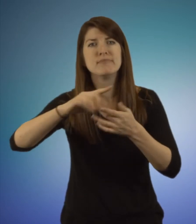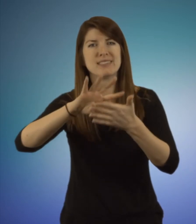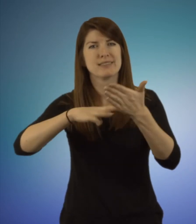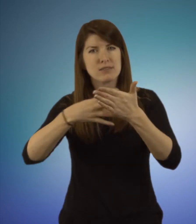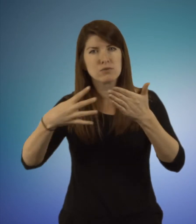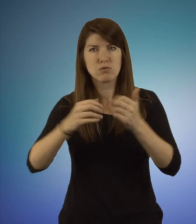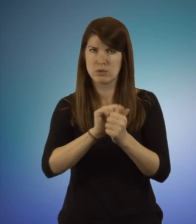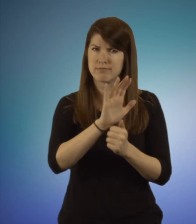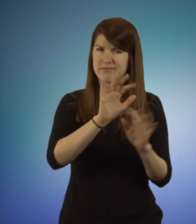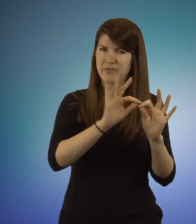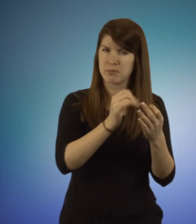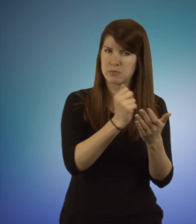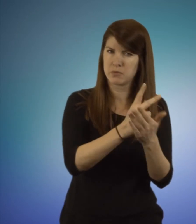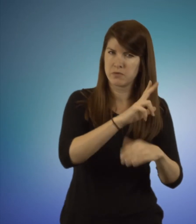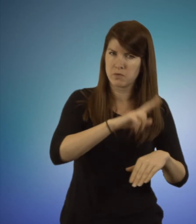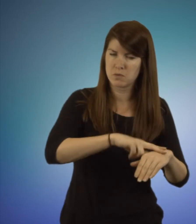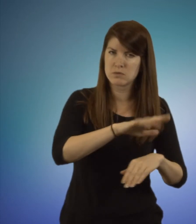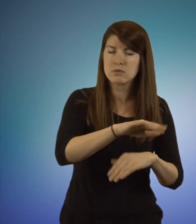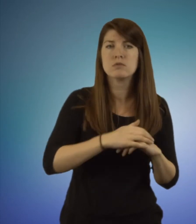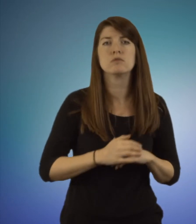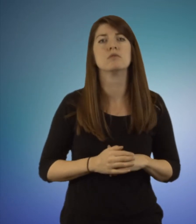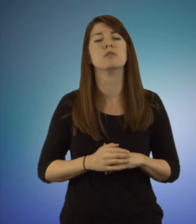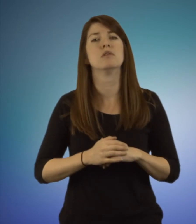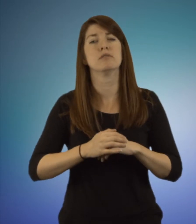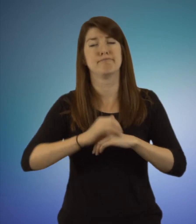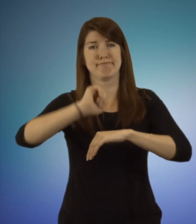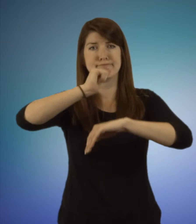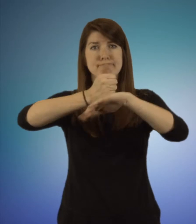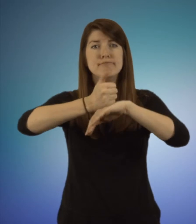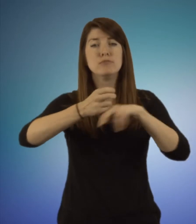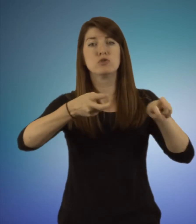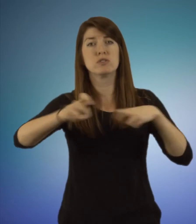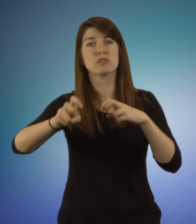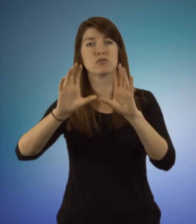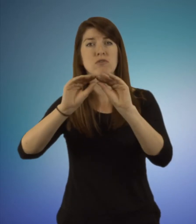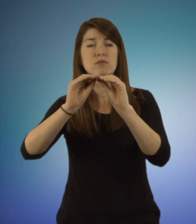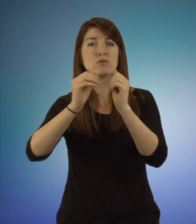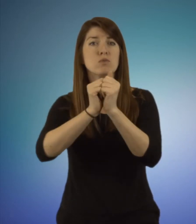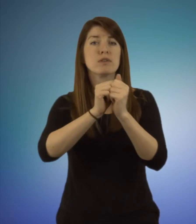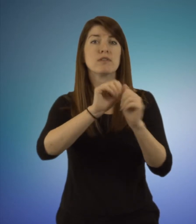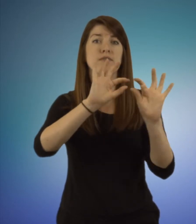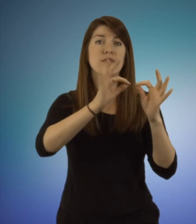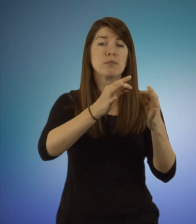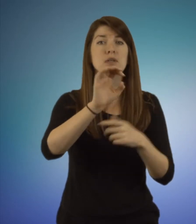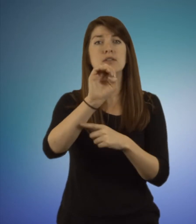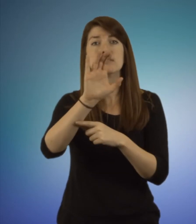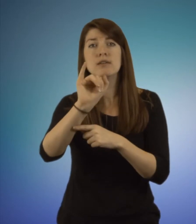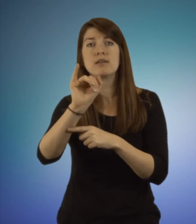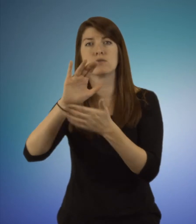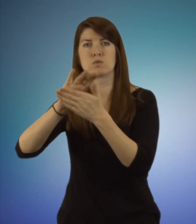como familia, la conferencia de transición entre la familia, el Programa de ECI y el distrito